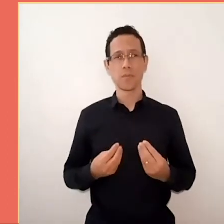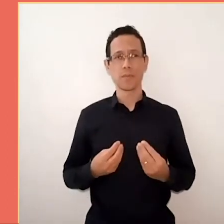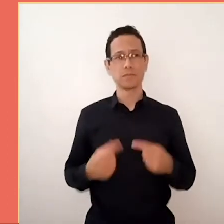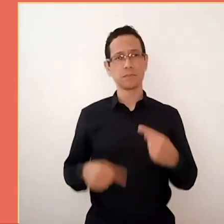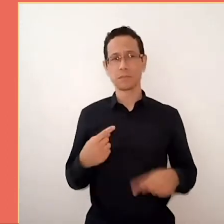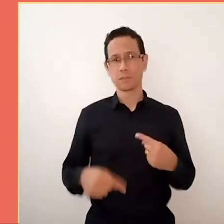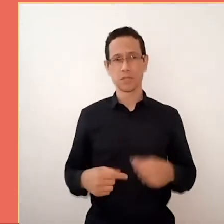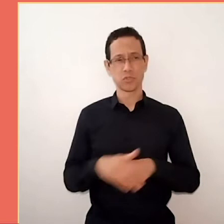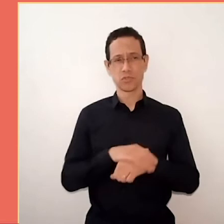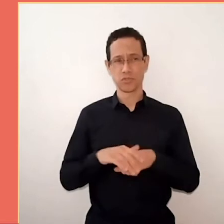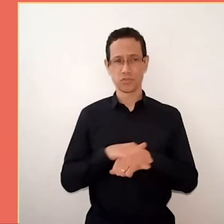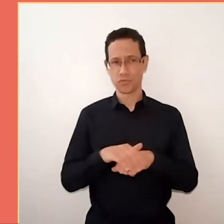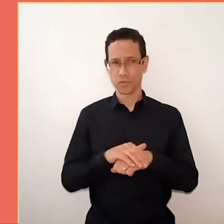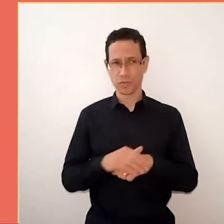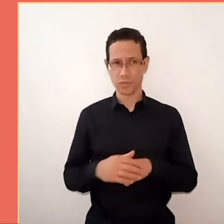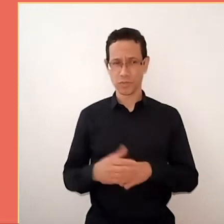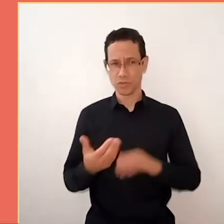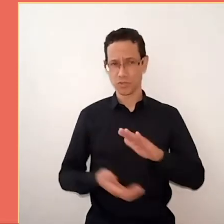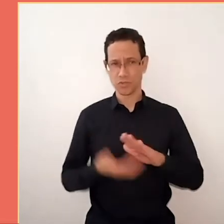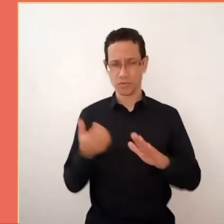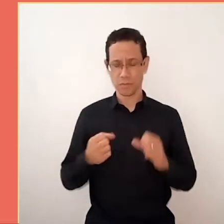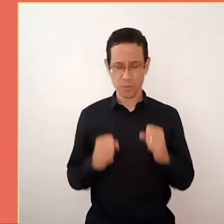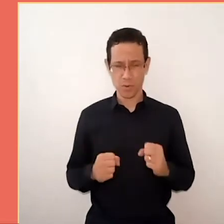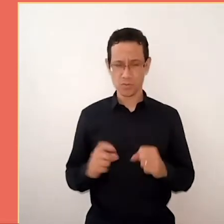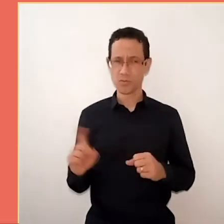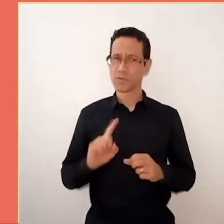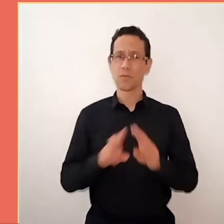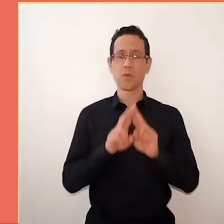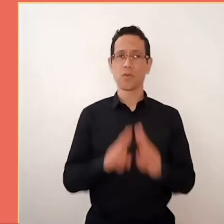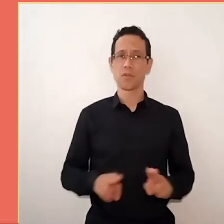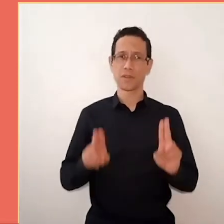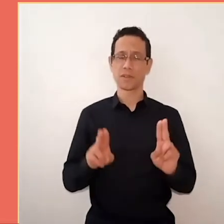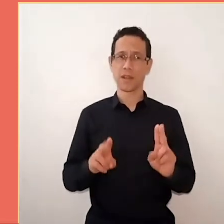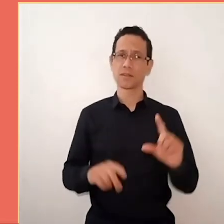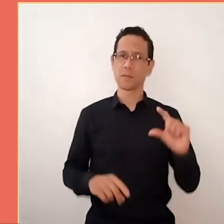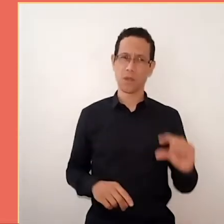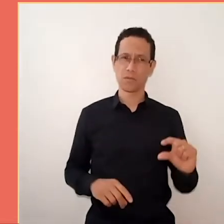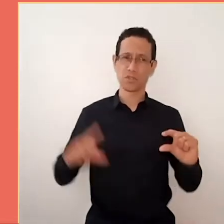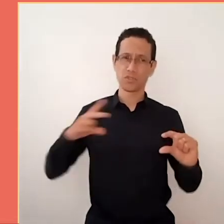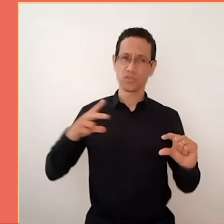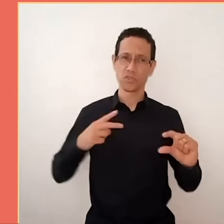Apesar de que a universidade forma muito menos que a rede privada, vocês sabem disso. A maior parte das professoras que estão na ação,